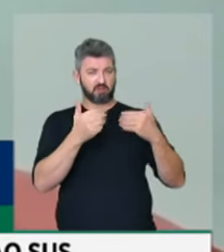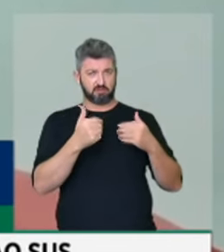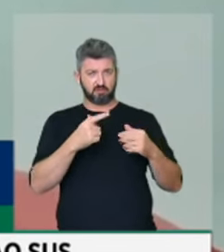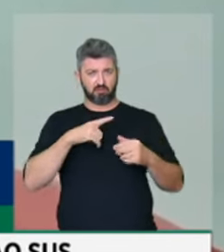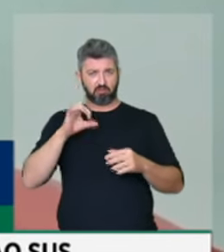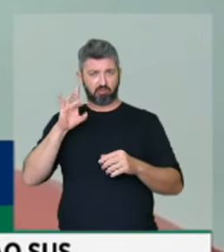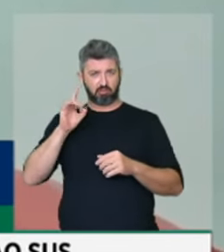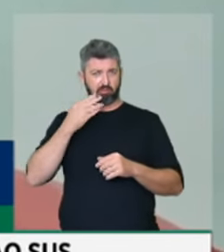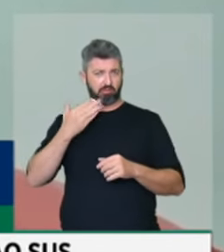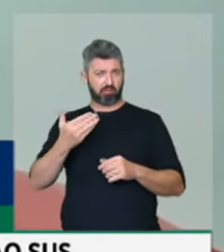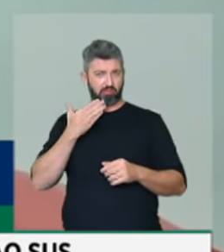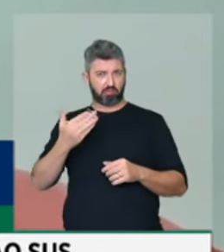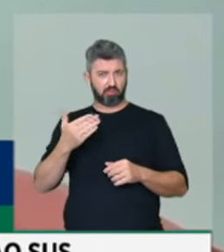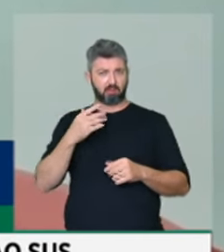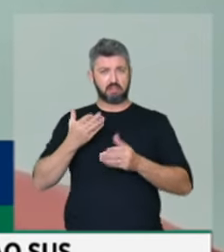SERVIÇOS VENDIDOS SEM NENHUM FATOR LIMITADOR DA GANÂNCIA,